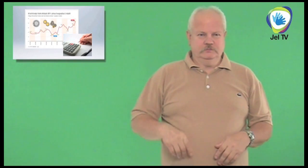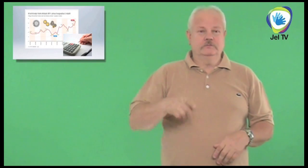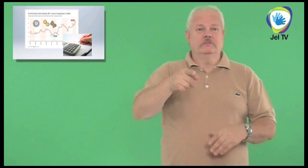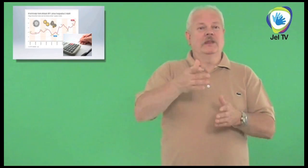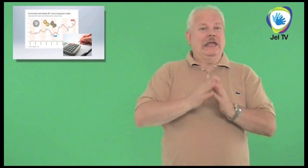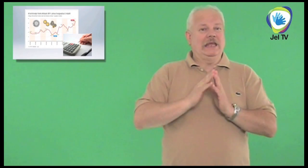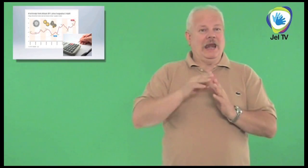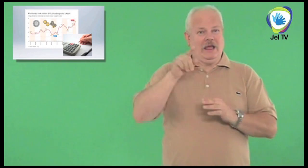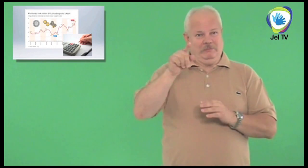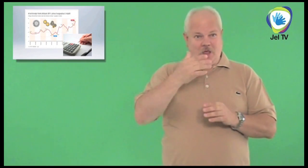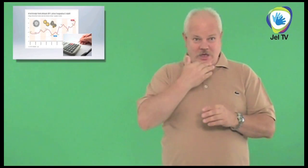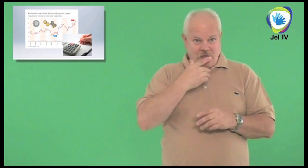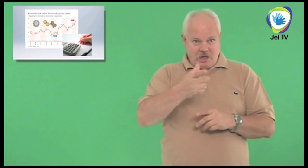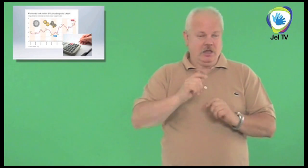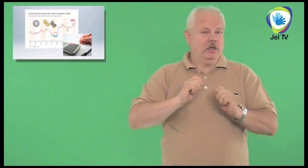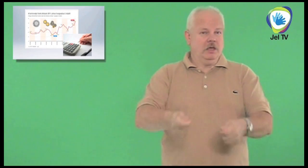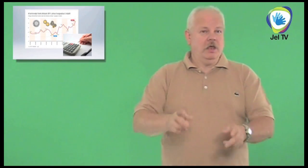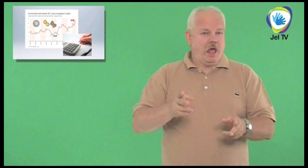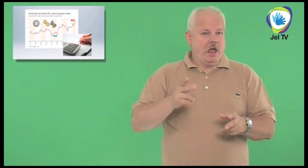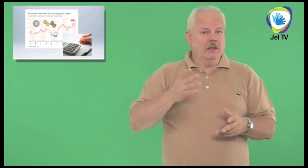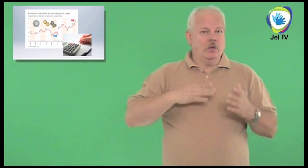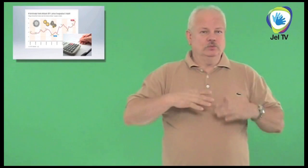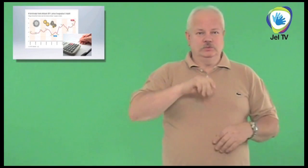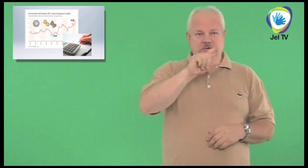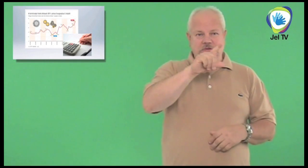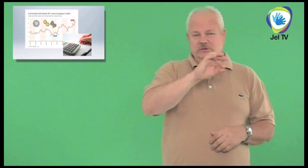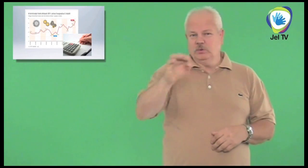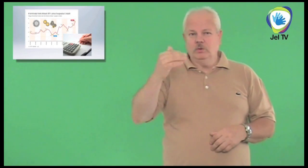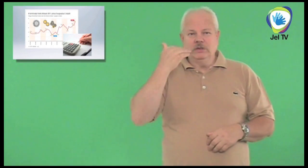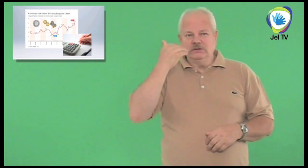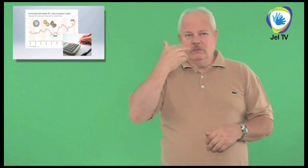A kérelmet augusztus 12-tõl december 31-ig lehet beadni.